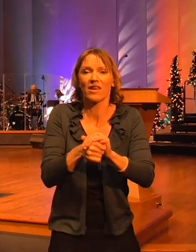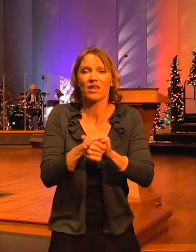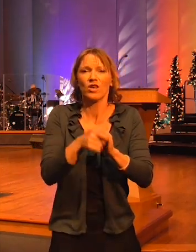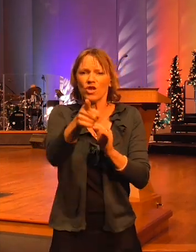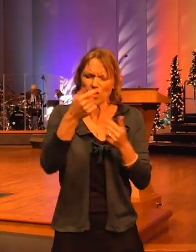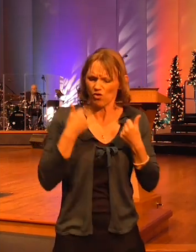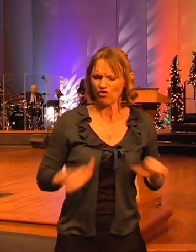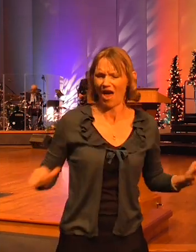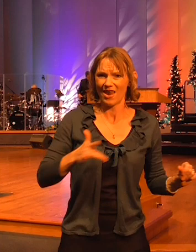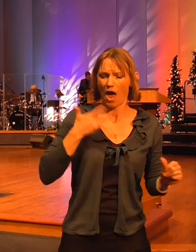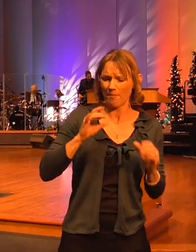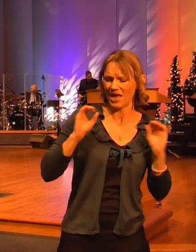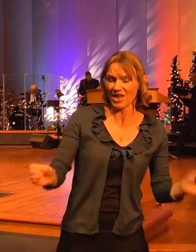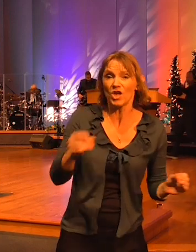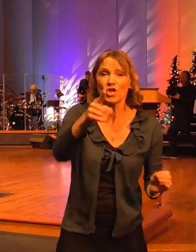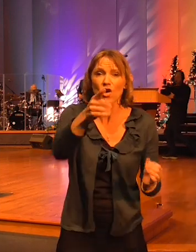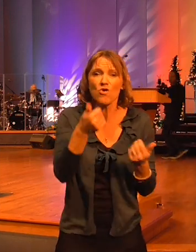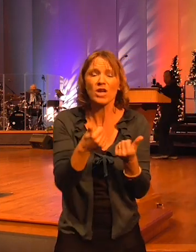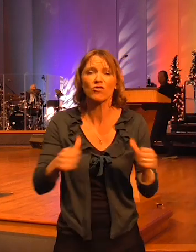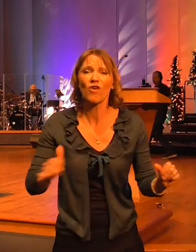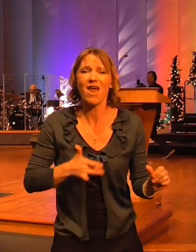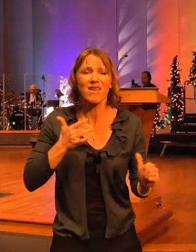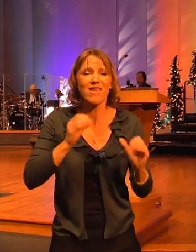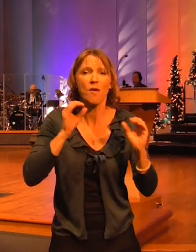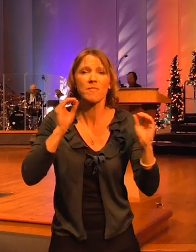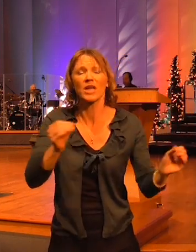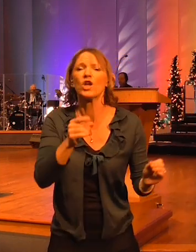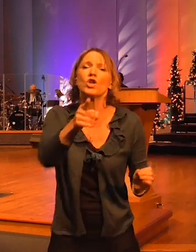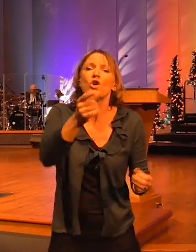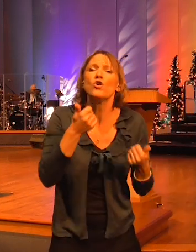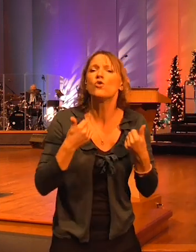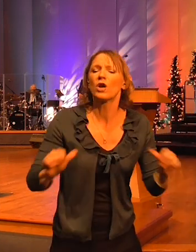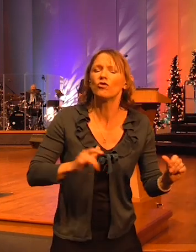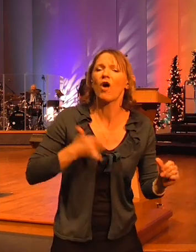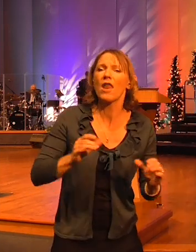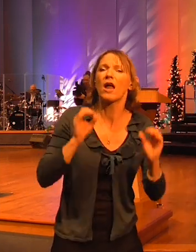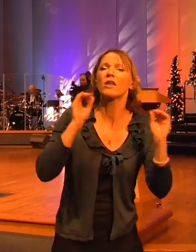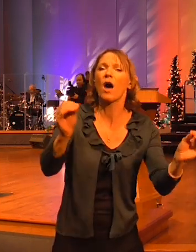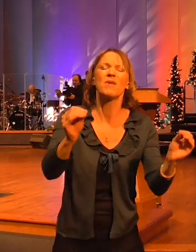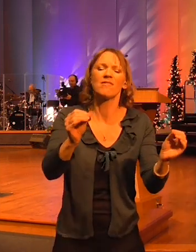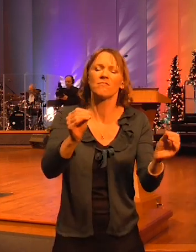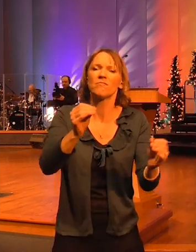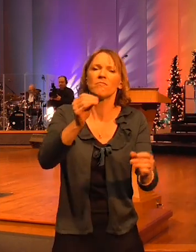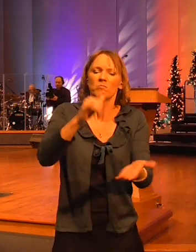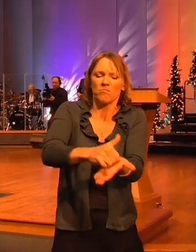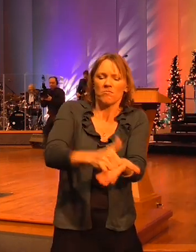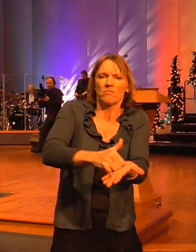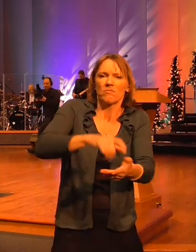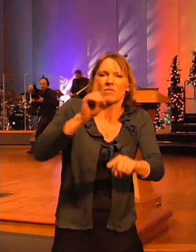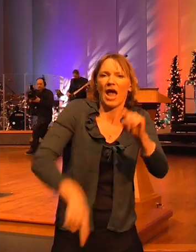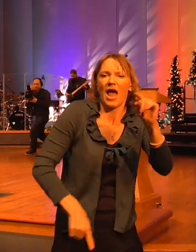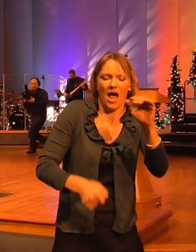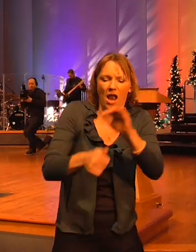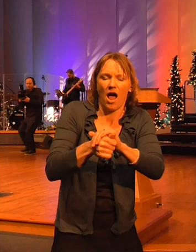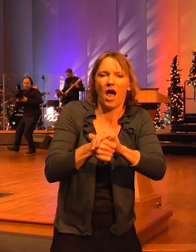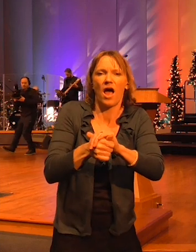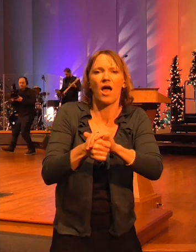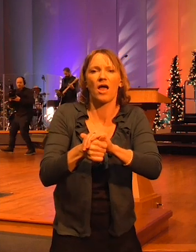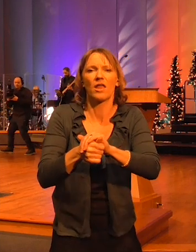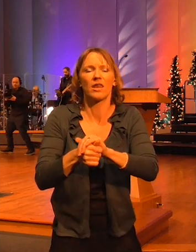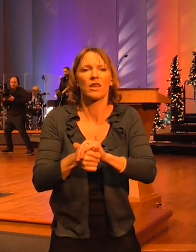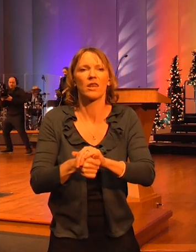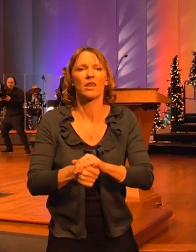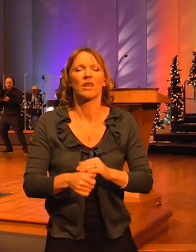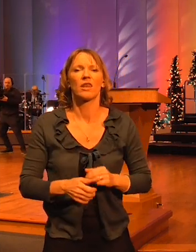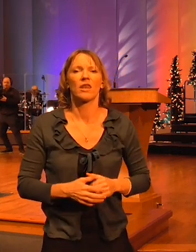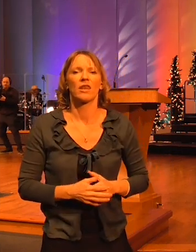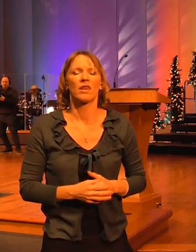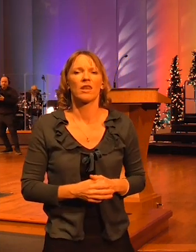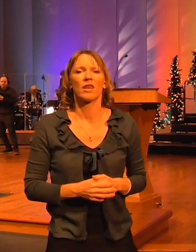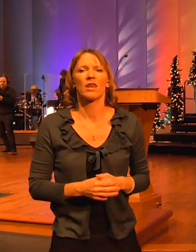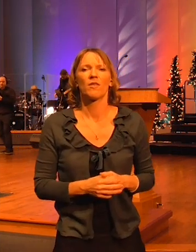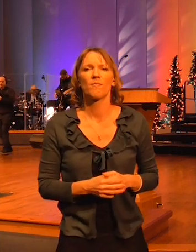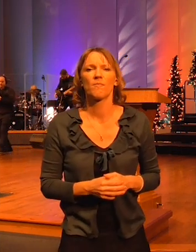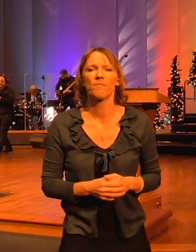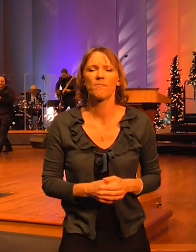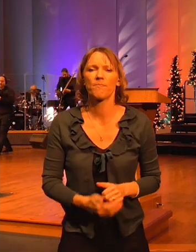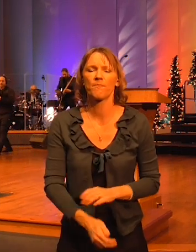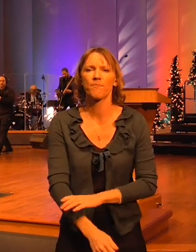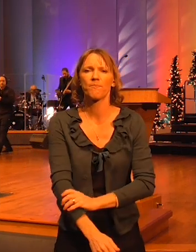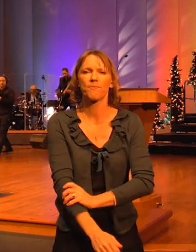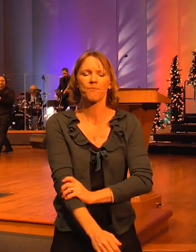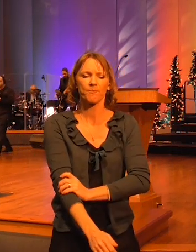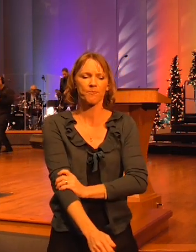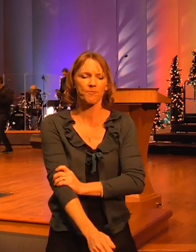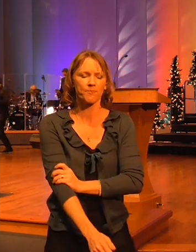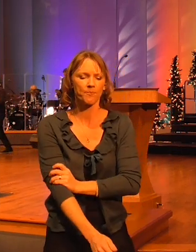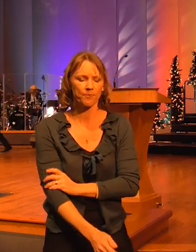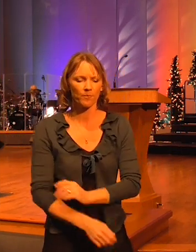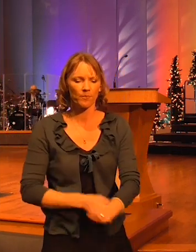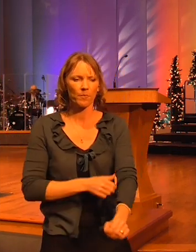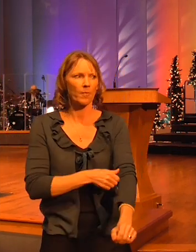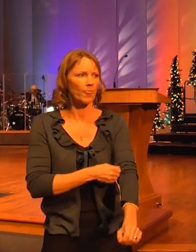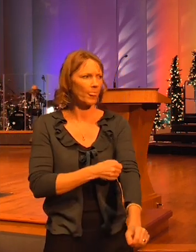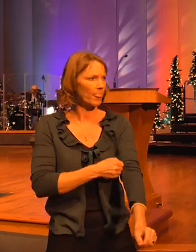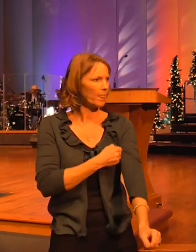intentar numerarlo puedes intentar numerarlo puedes intentar numerarlo no hay ningún lugar para [Música]